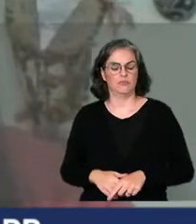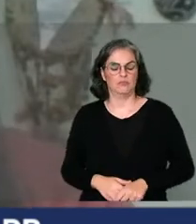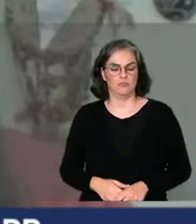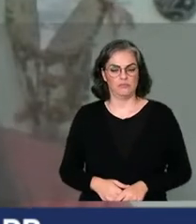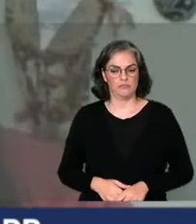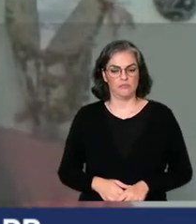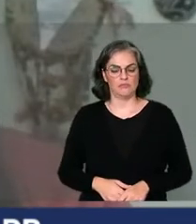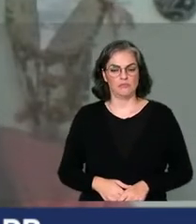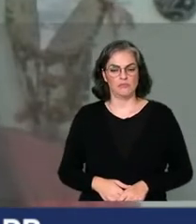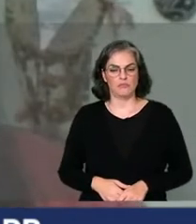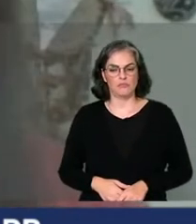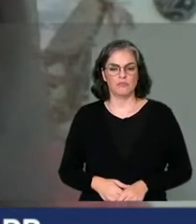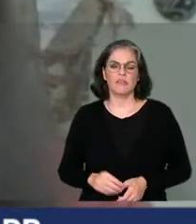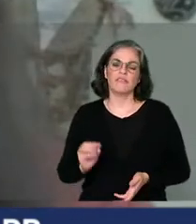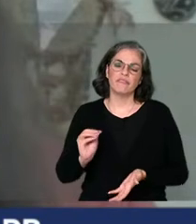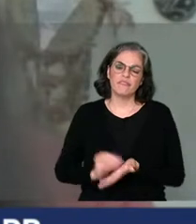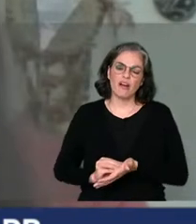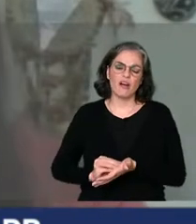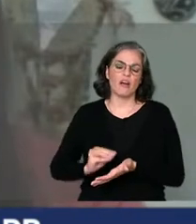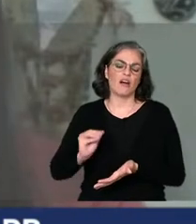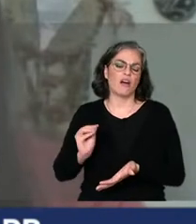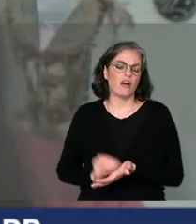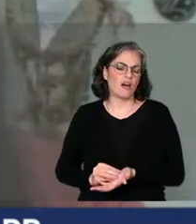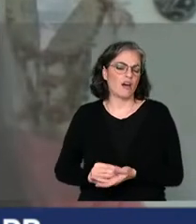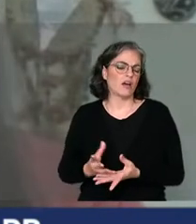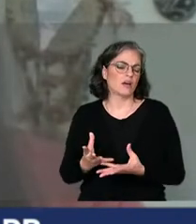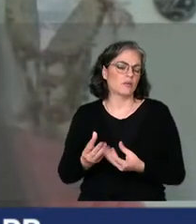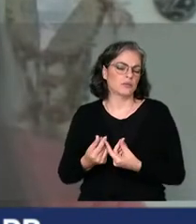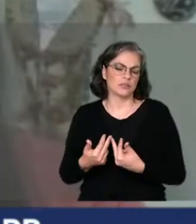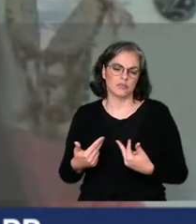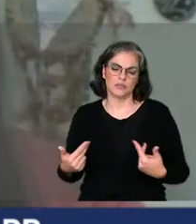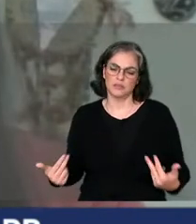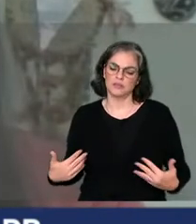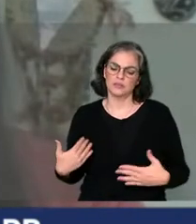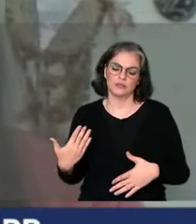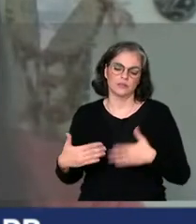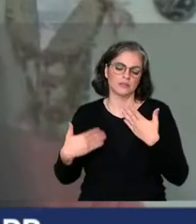DAS AÇÕES, DOS PROGRAMAS. E NO RESPEITO A DIVERSIDADE, EXISTE MUITO ESPAÇO A SER